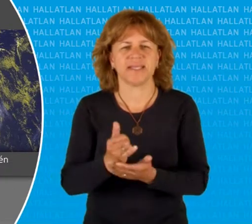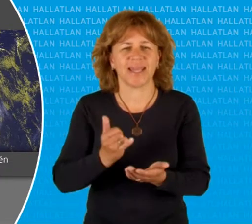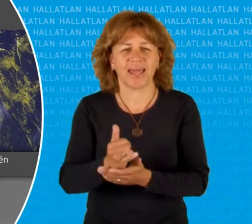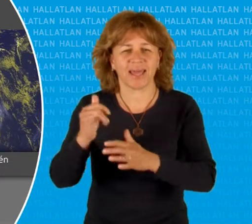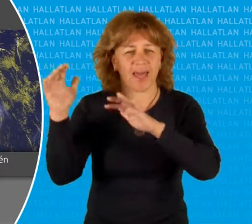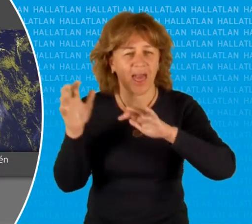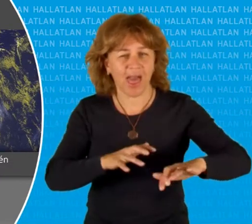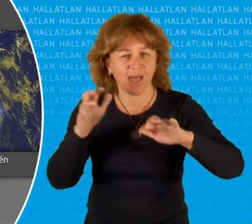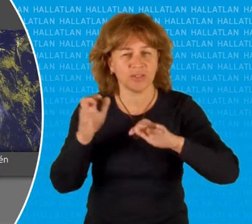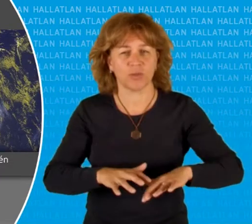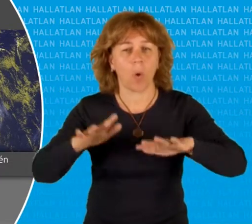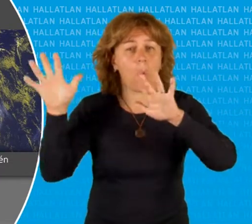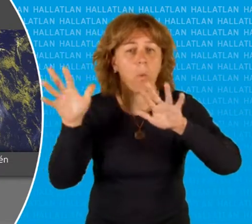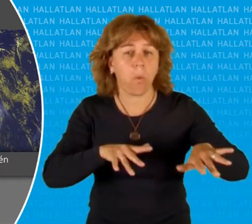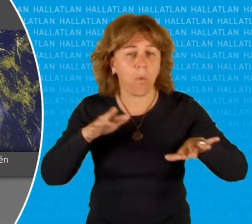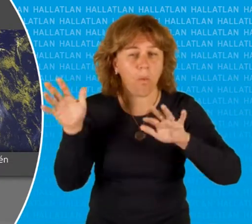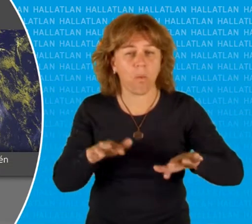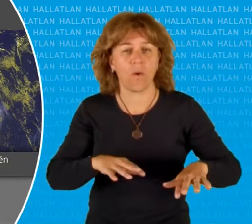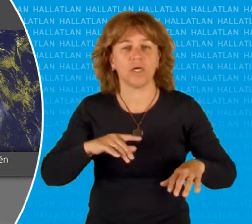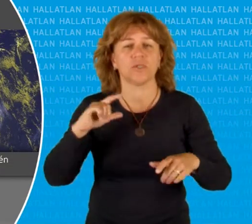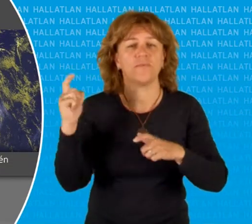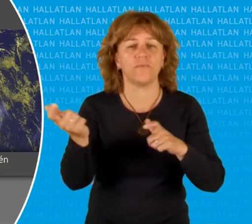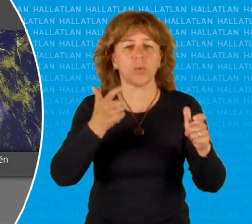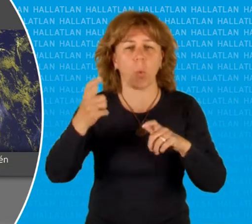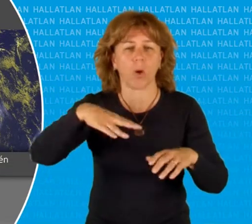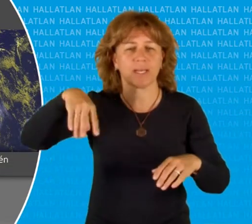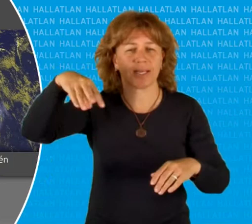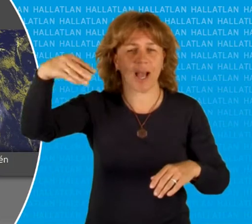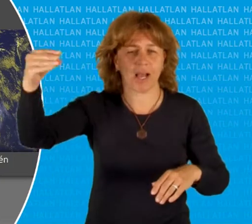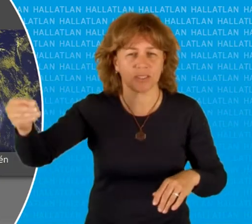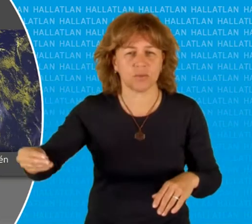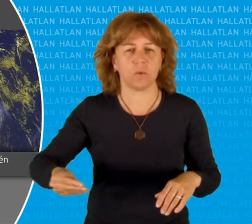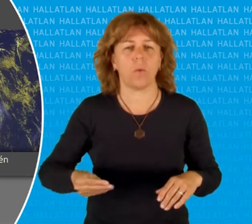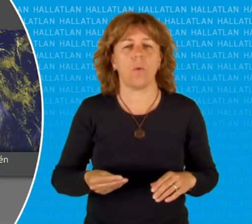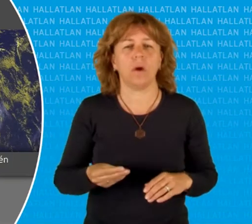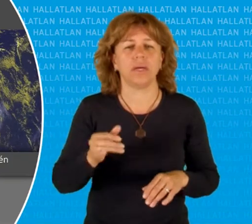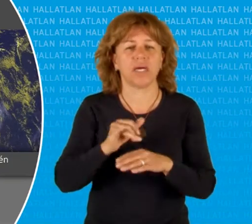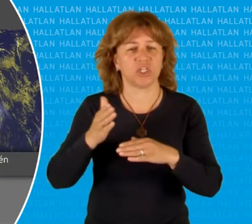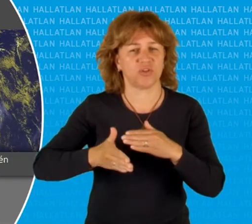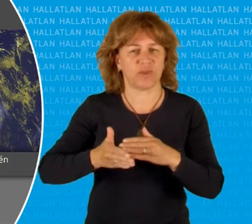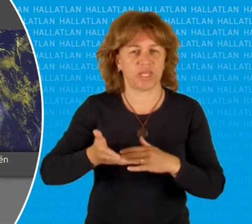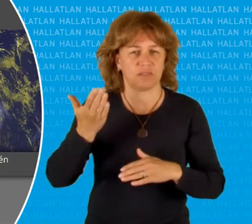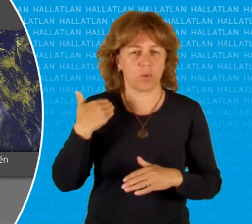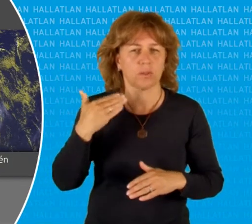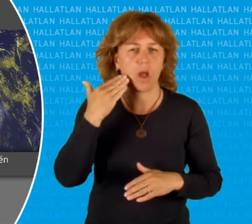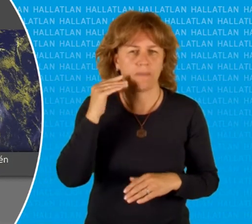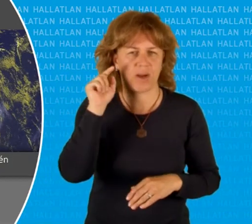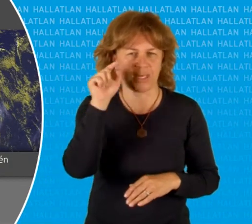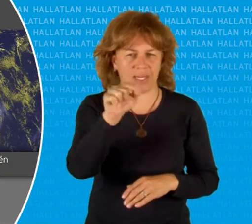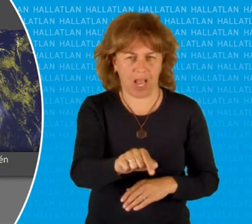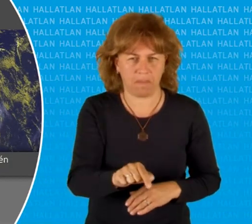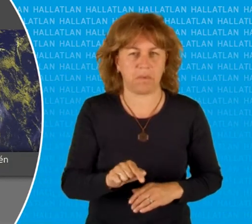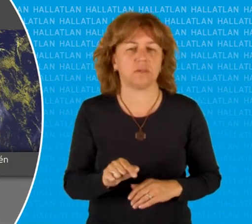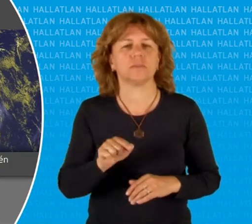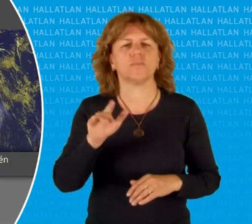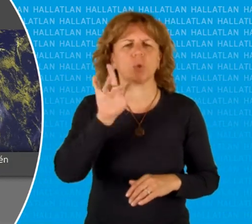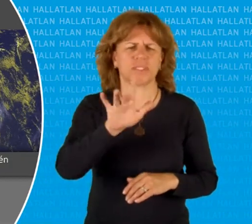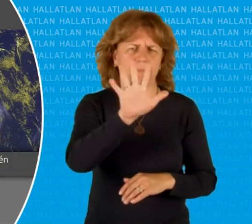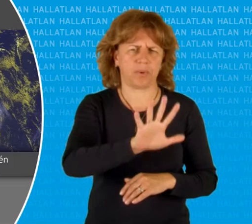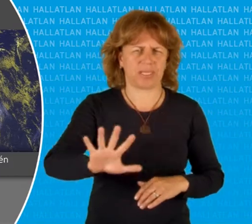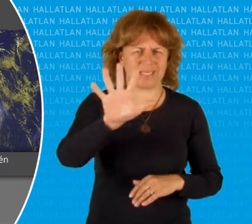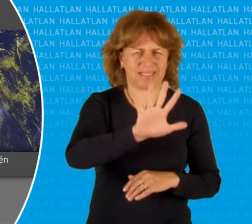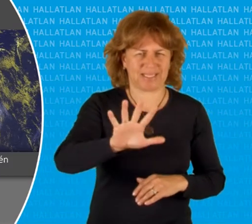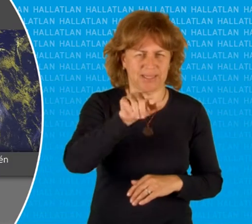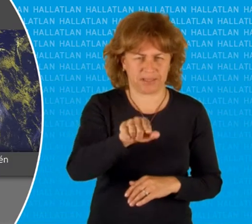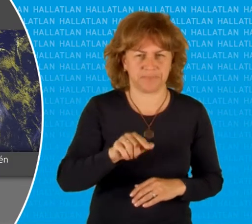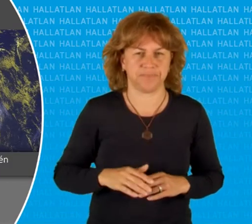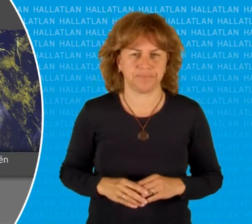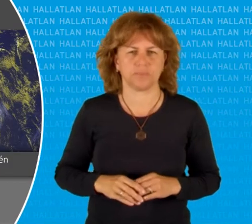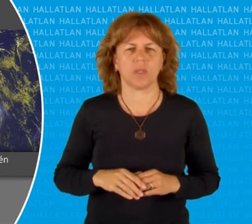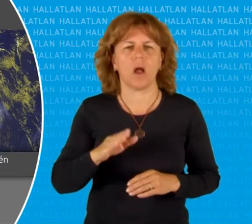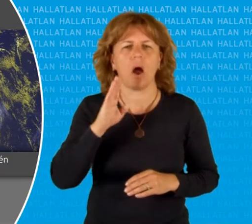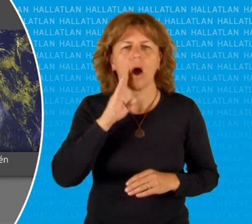Jégeső, hó és tornádók csaptak le hétvégén az Egyesült Államok középső vidékein.